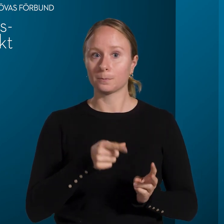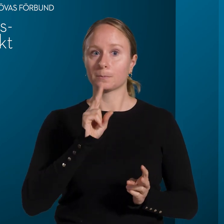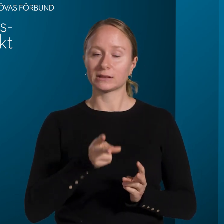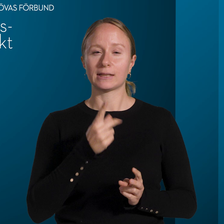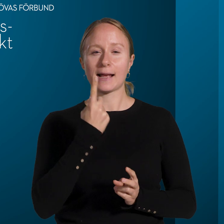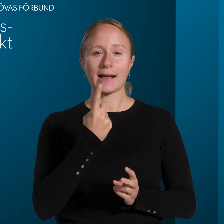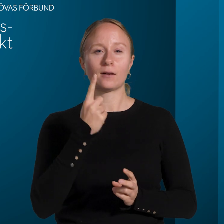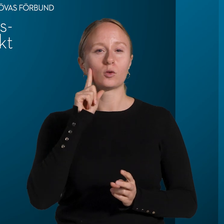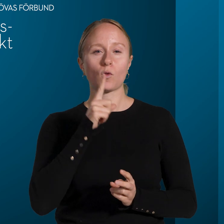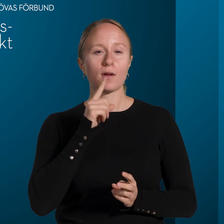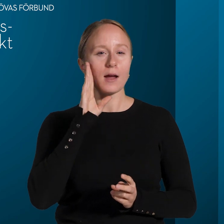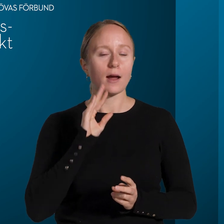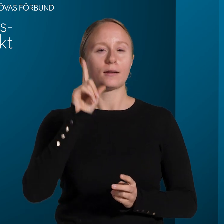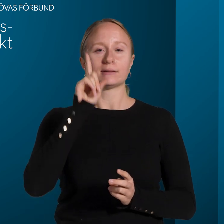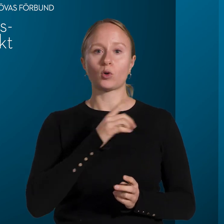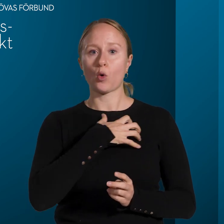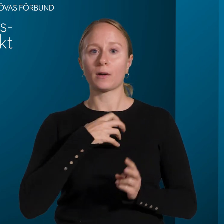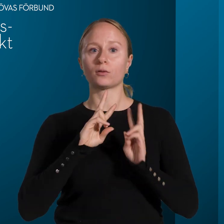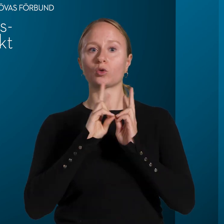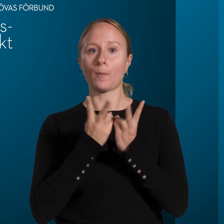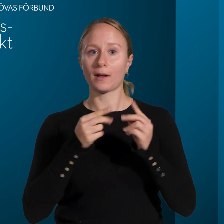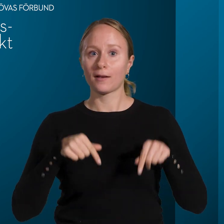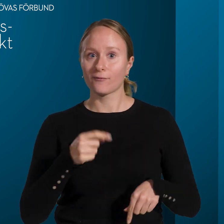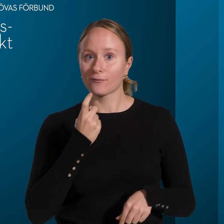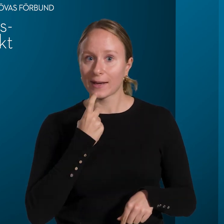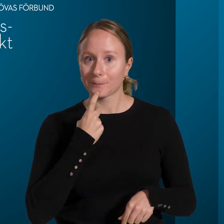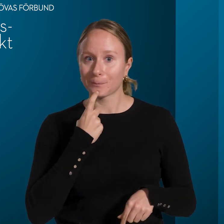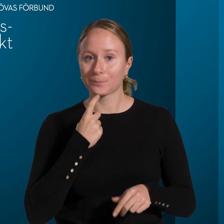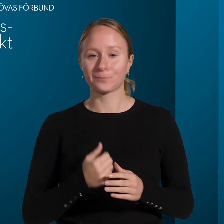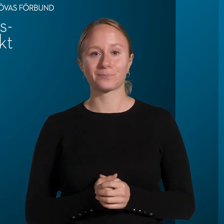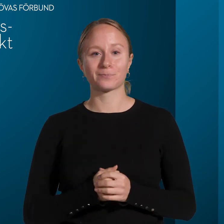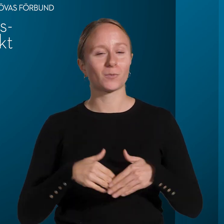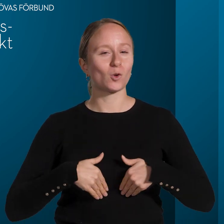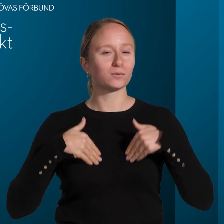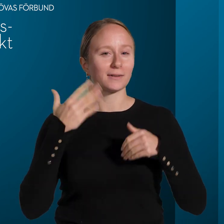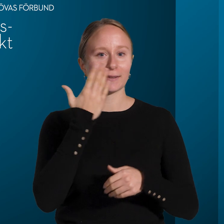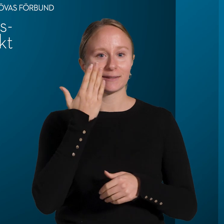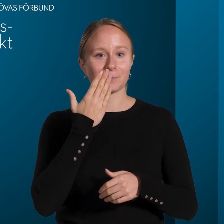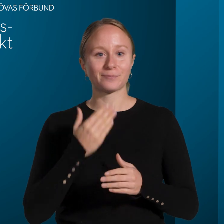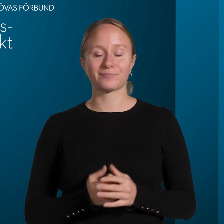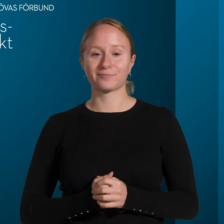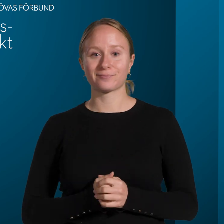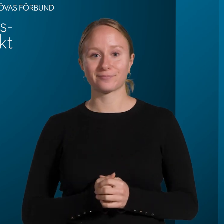som är en av dövas äldsta hobbyklubbar i Finland. Njut av läsupplevelsen!